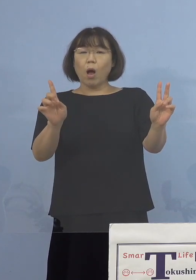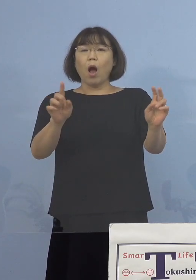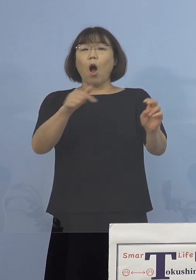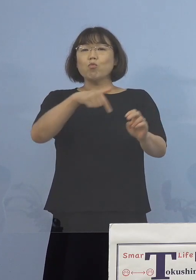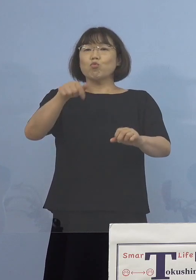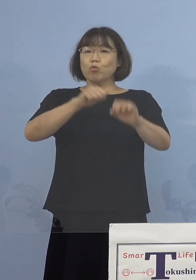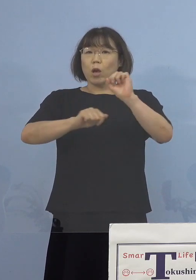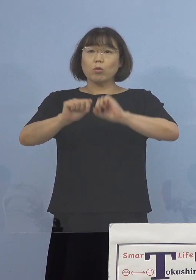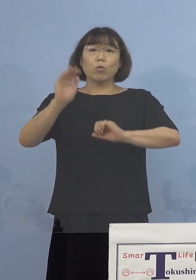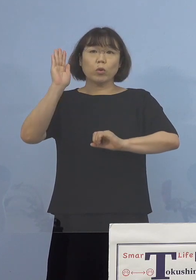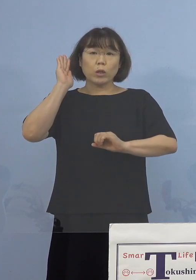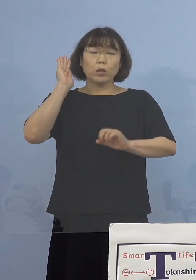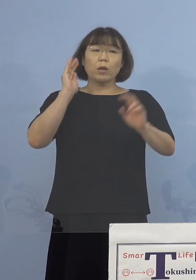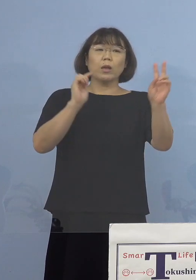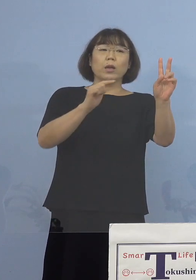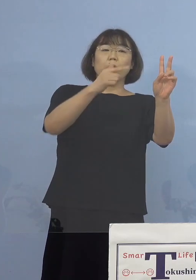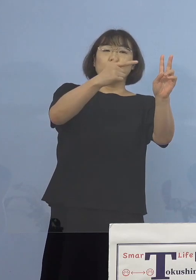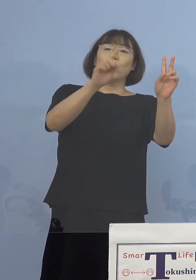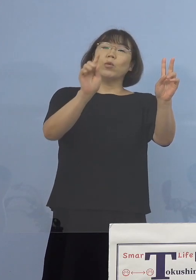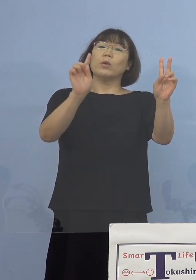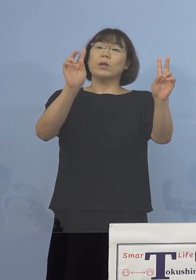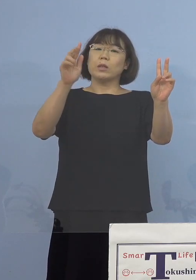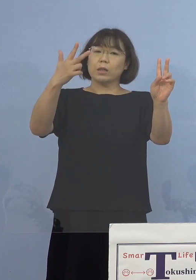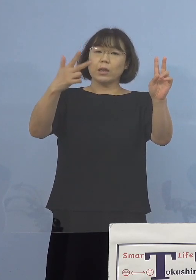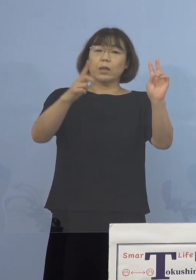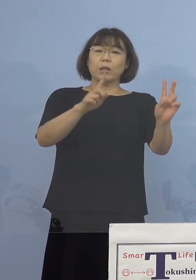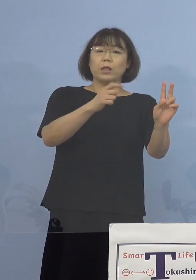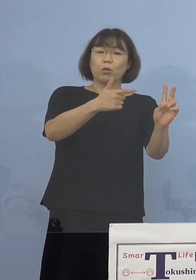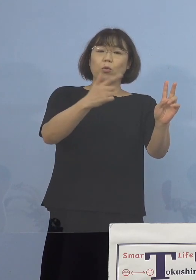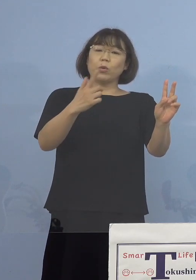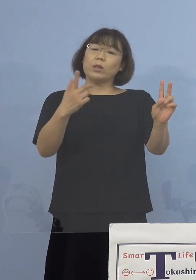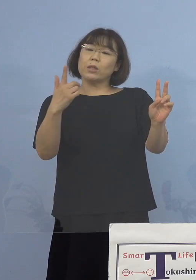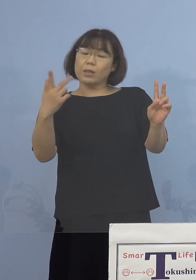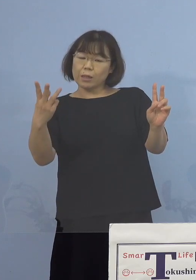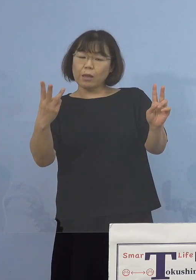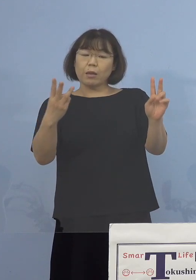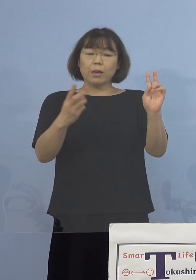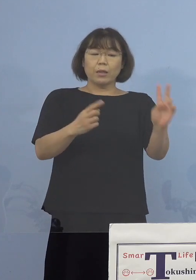2,617（例目）、2,635（例目） 2,643例目の方についてはすみません